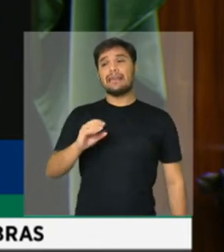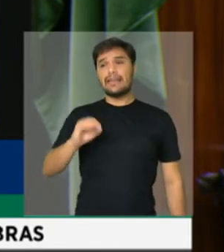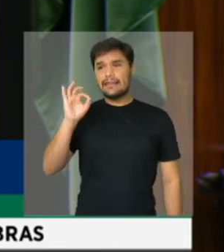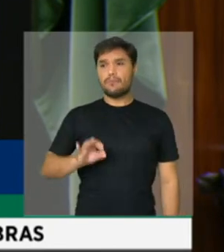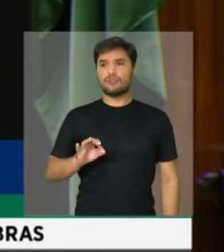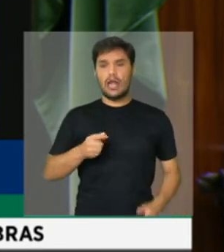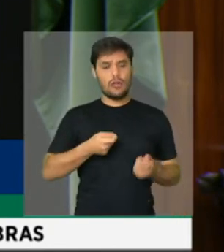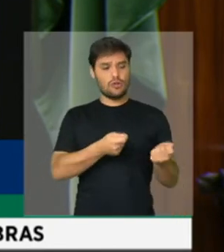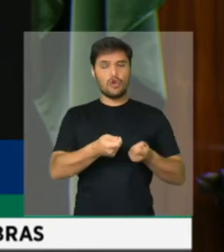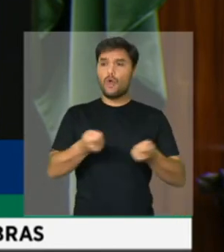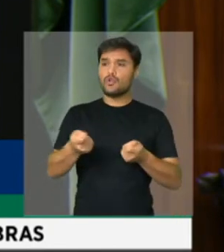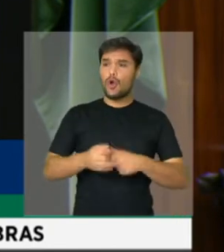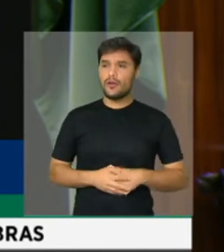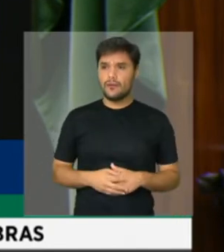DE 30% DO PARQUE DE GERAÇÃO DE ENERGIA ELÉTRICA DO PAÍS